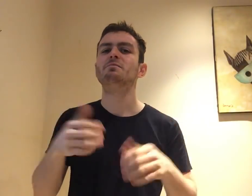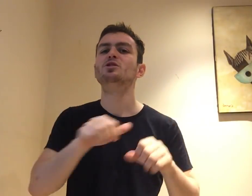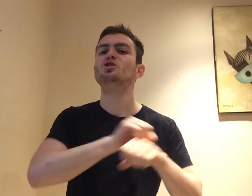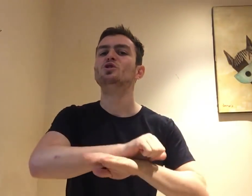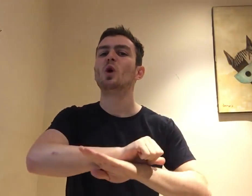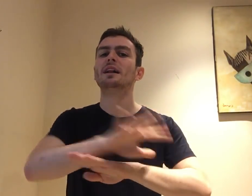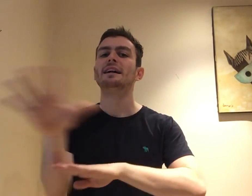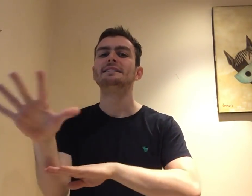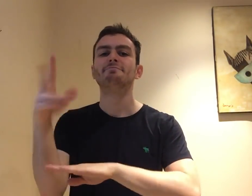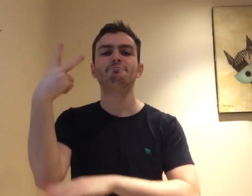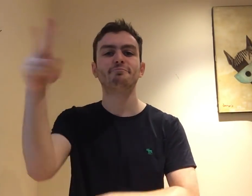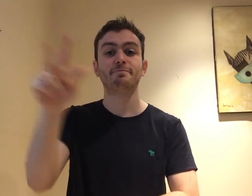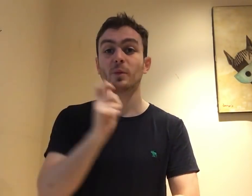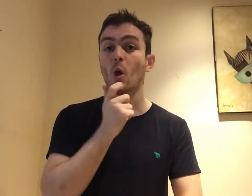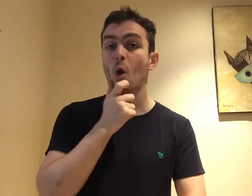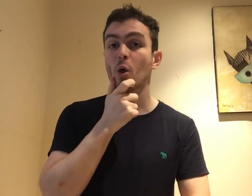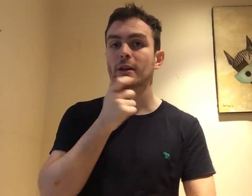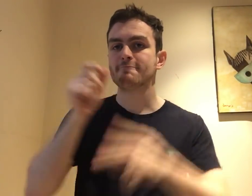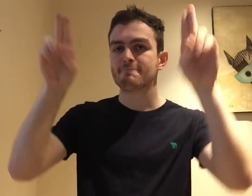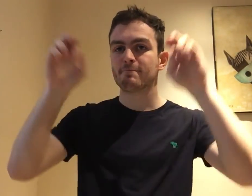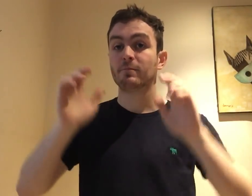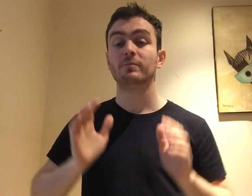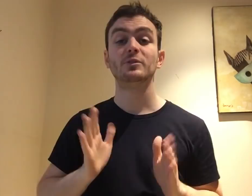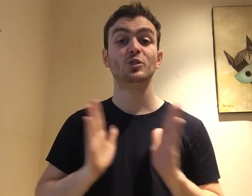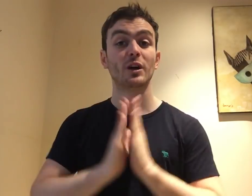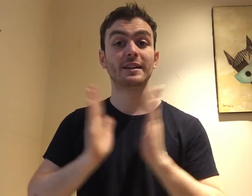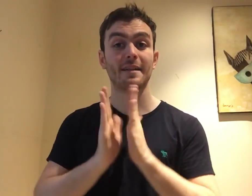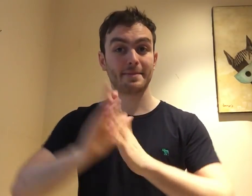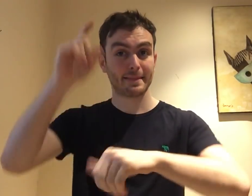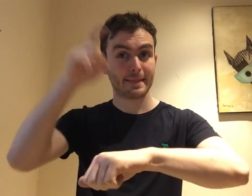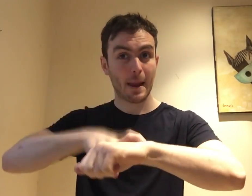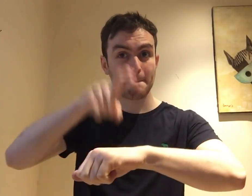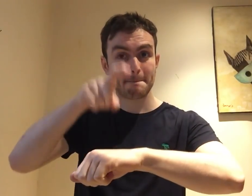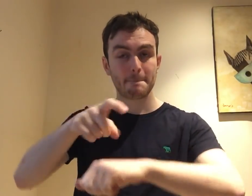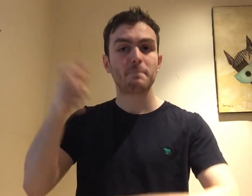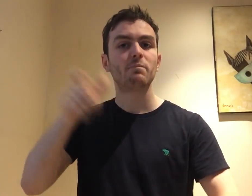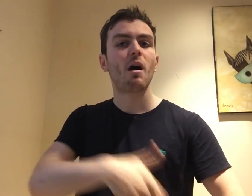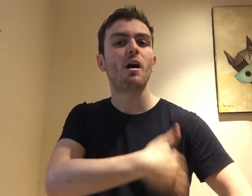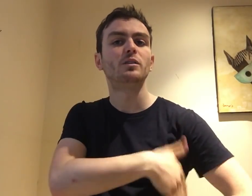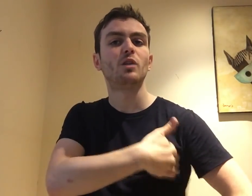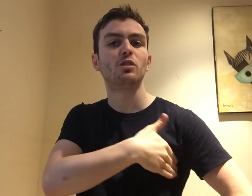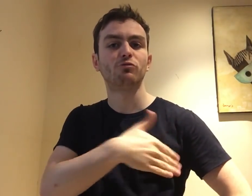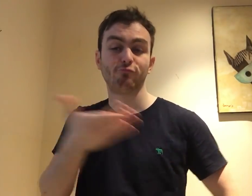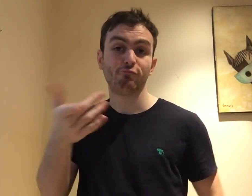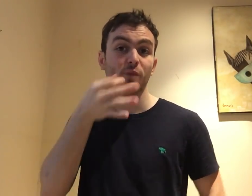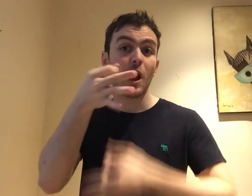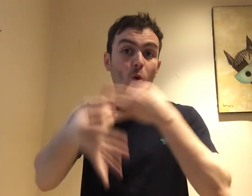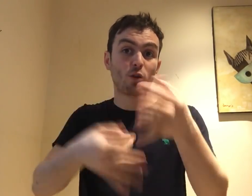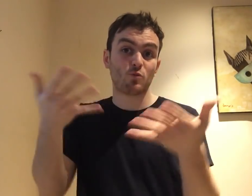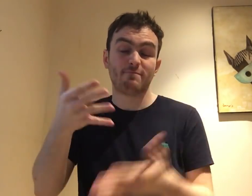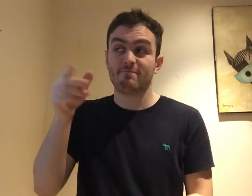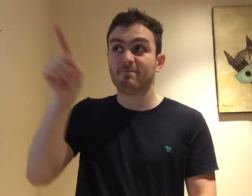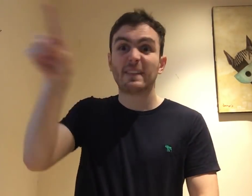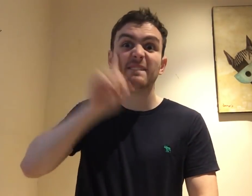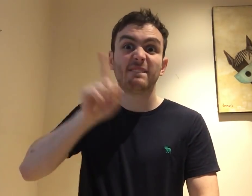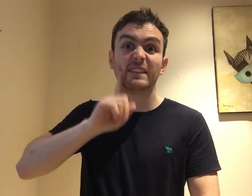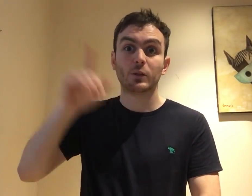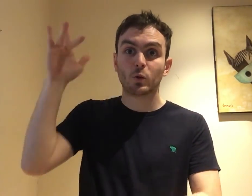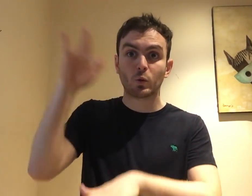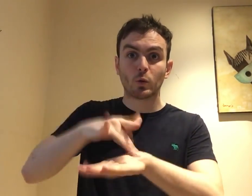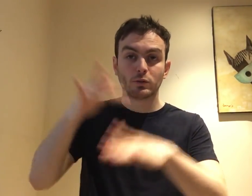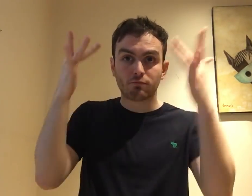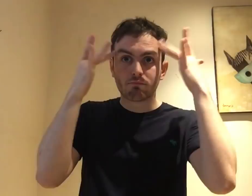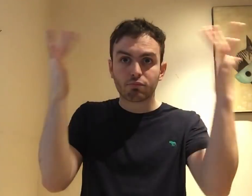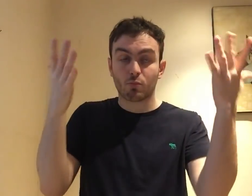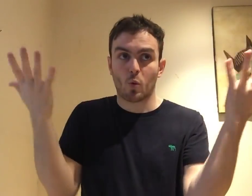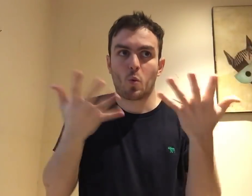Dans un entretien au quotidien anglais The Sunday Times, son agent Andrew Lownie explique :